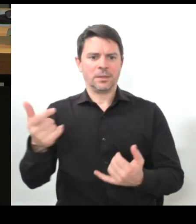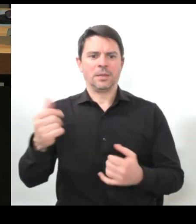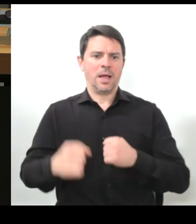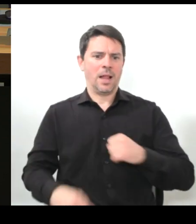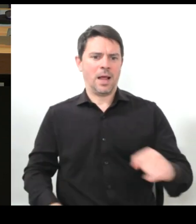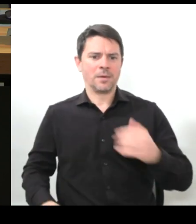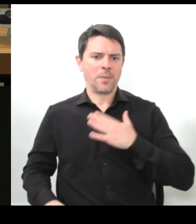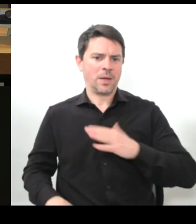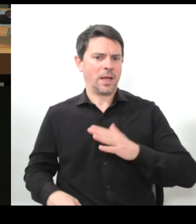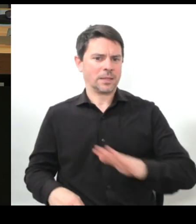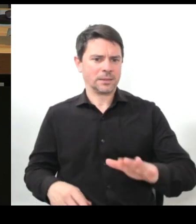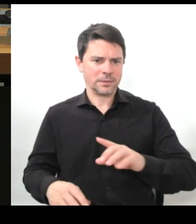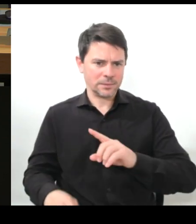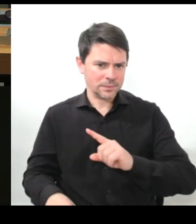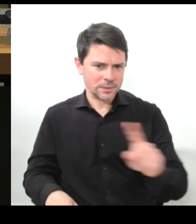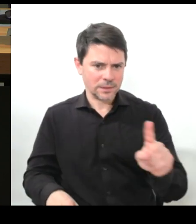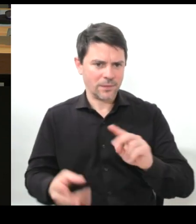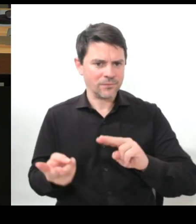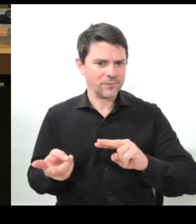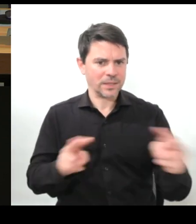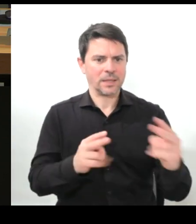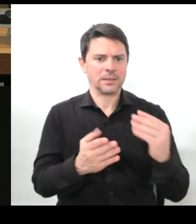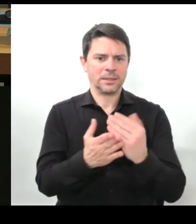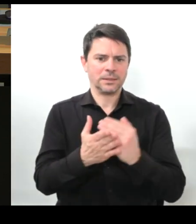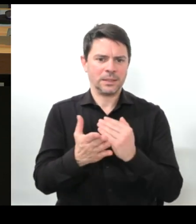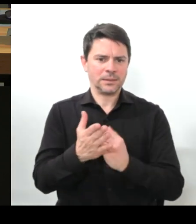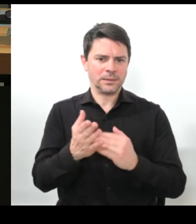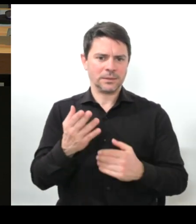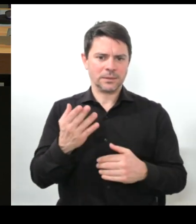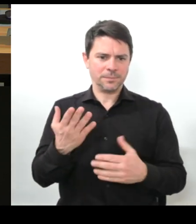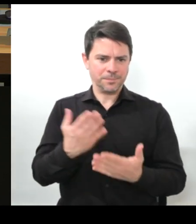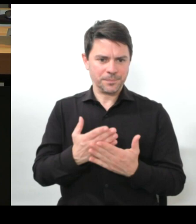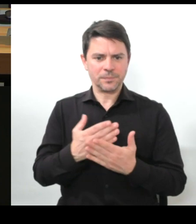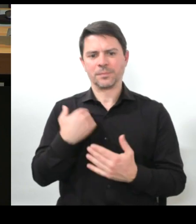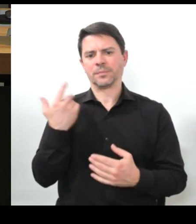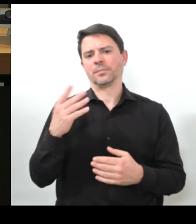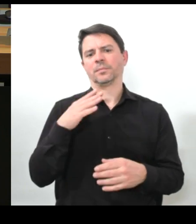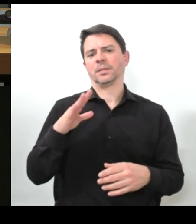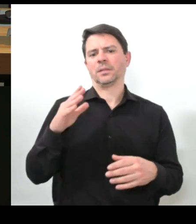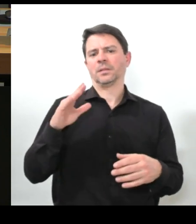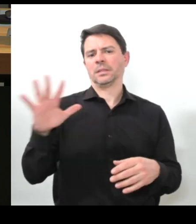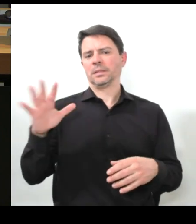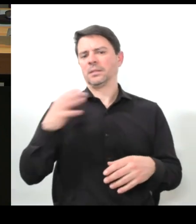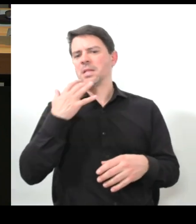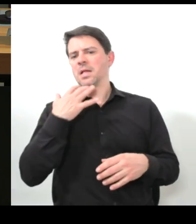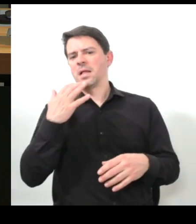Weg gebracht. Wir sind also quasi geistiger Vater des Gesetzes und selbstverständlich so haben wir